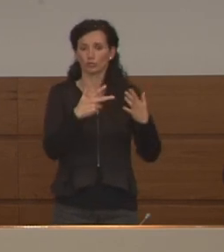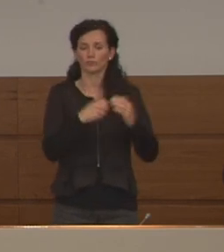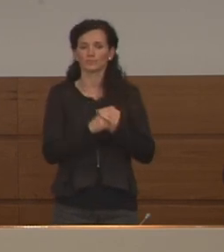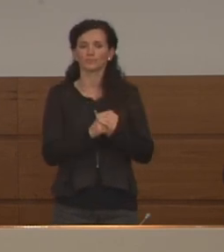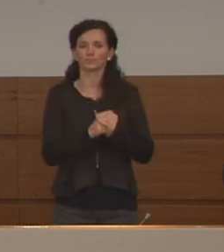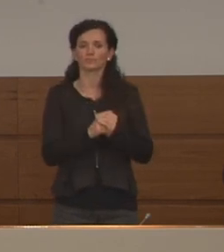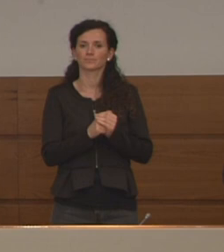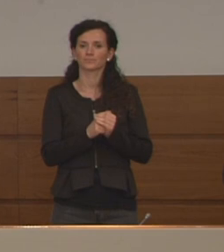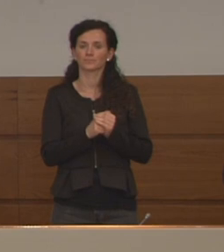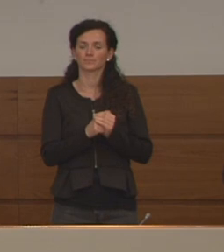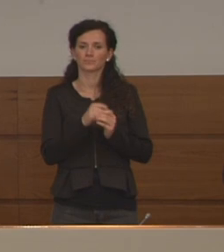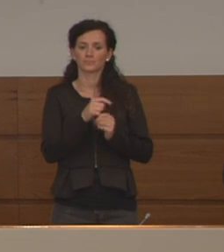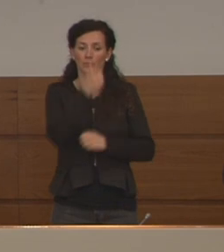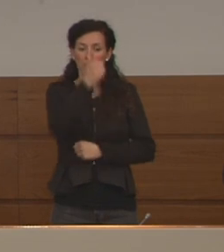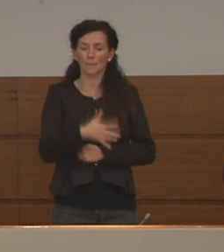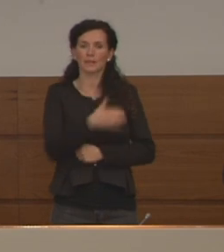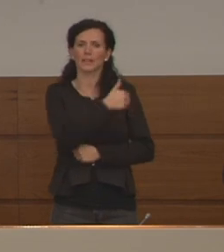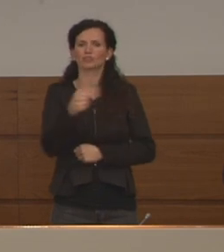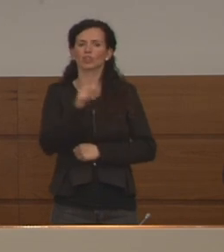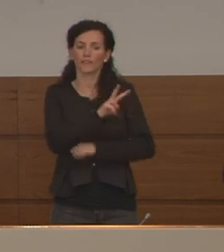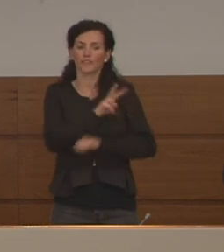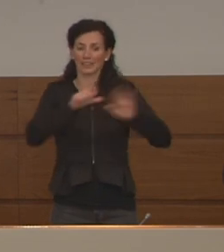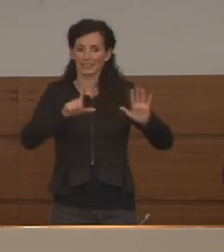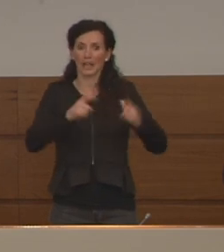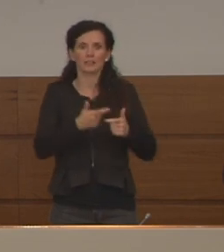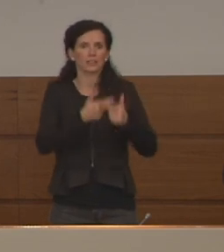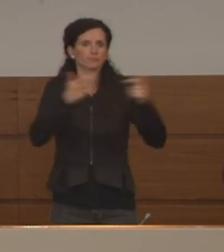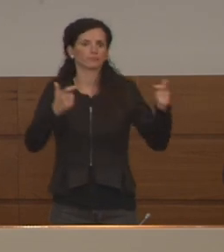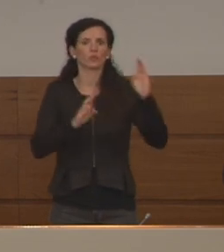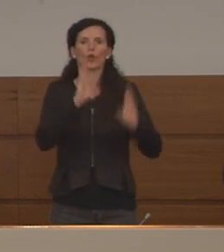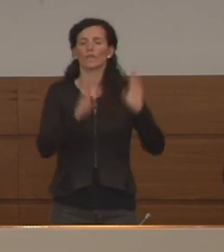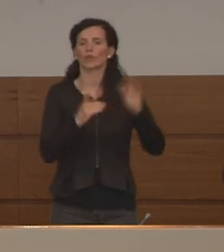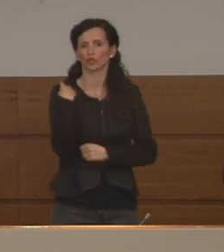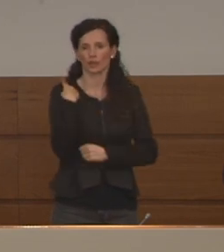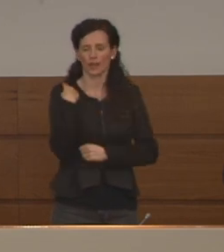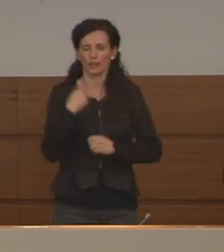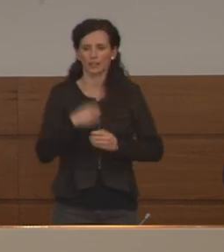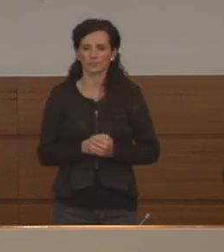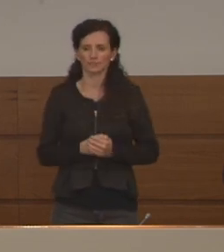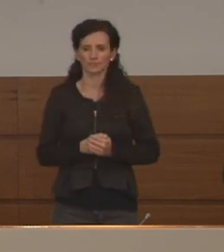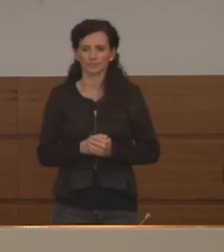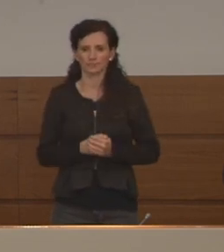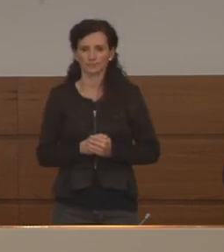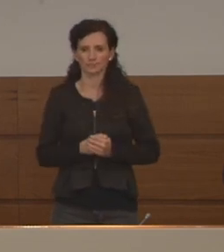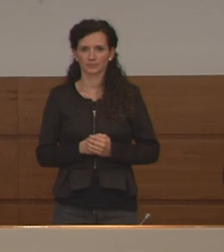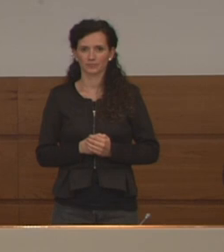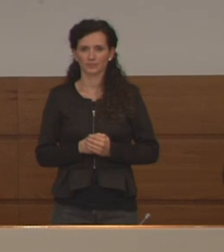con un incremento di 1.127 rispetto a ieri. Prosegue il calo della pressione sulle